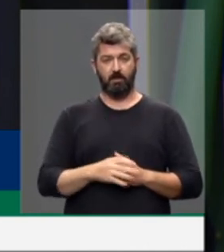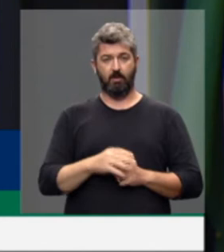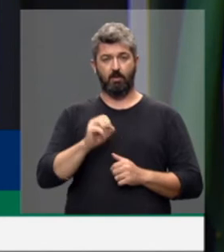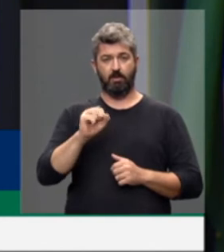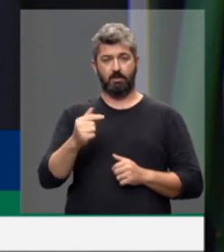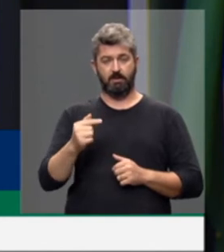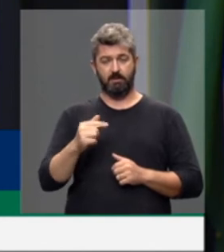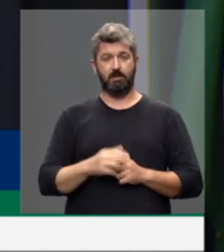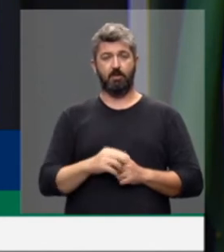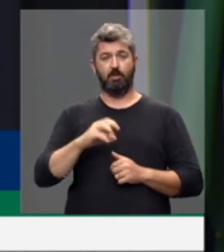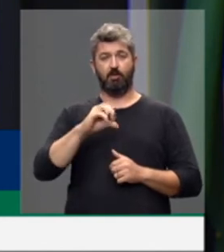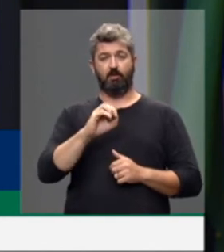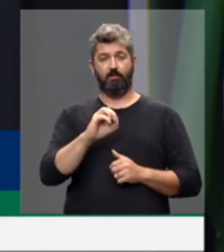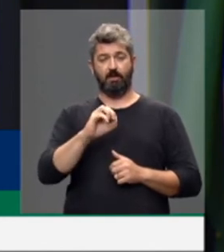998 DE 2020, E DAS EMENDAS DE